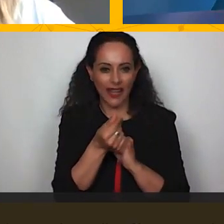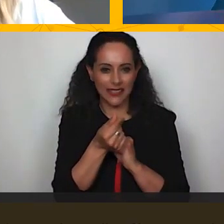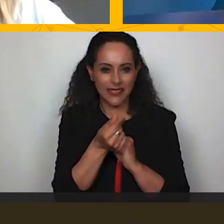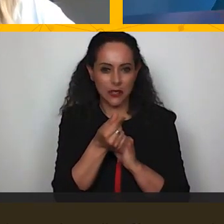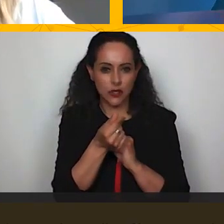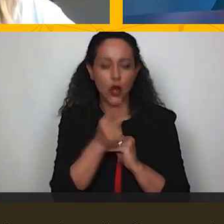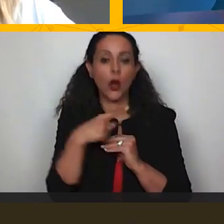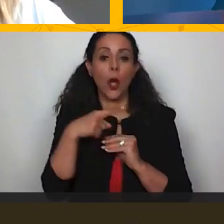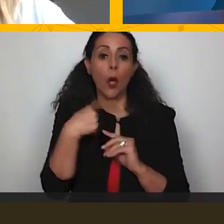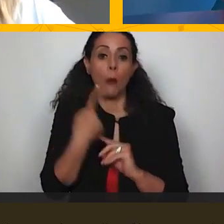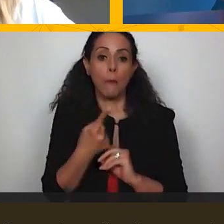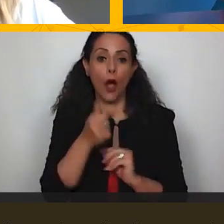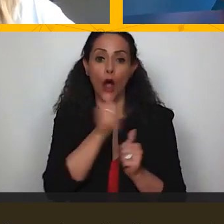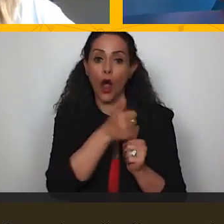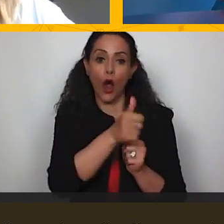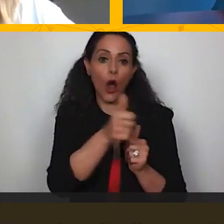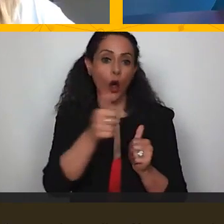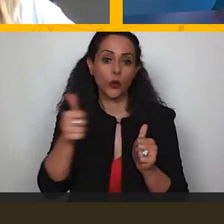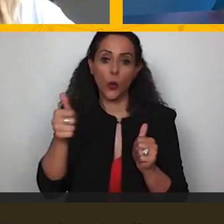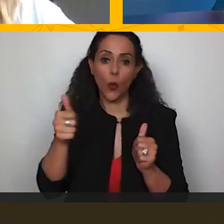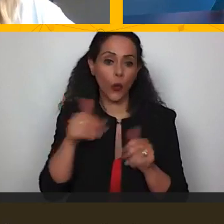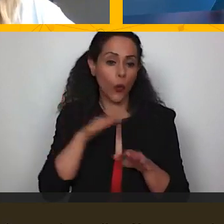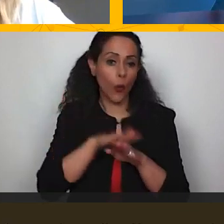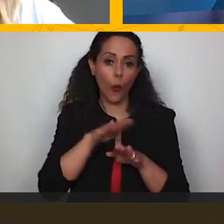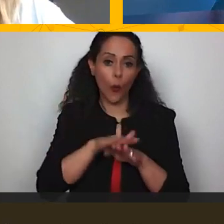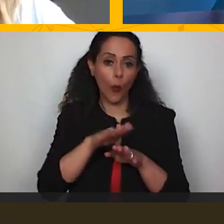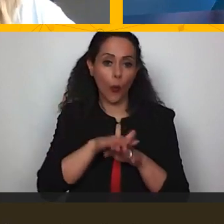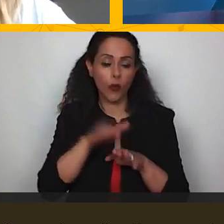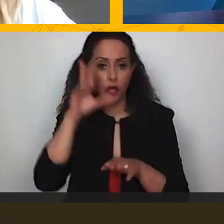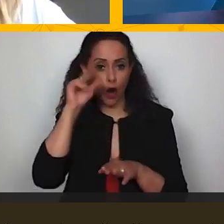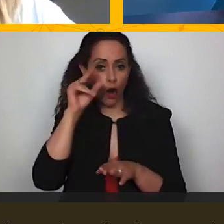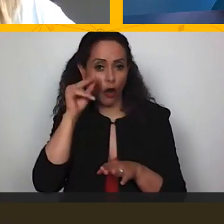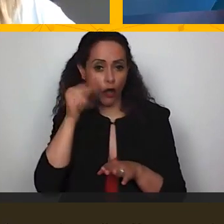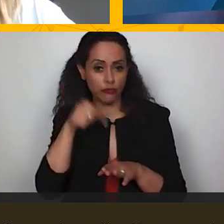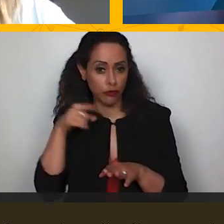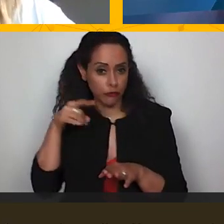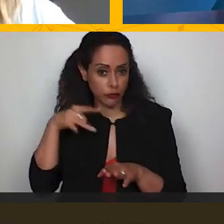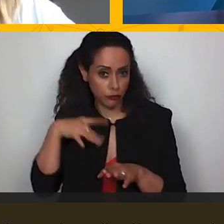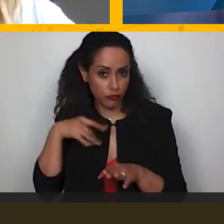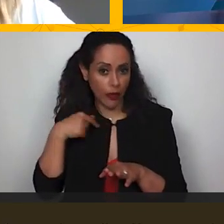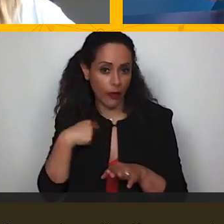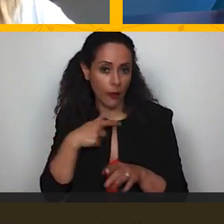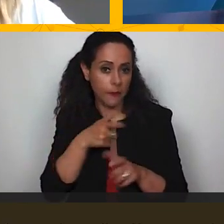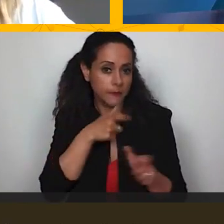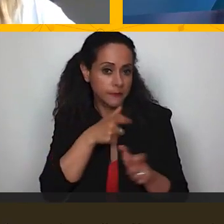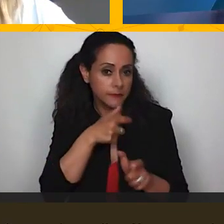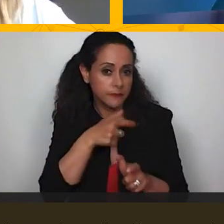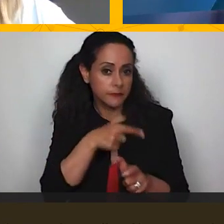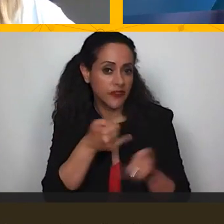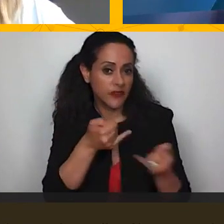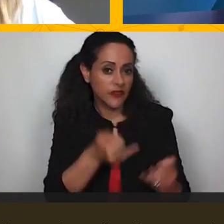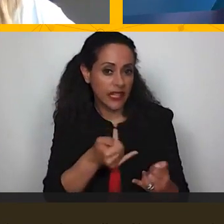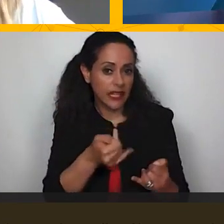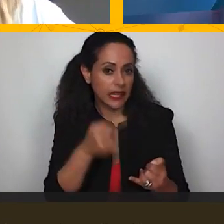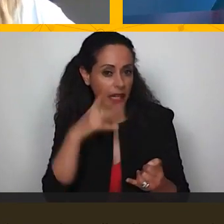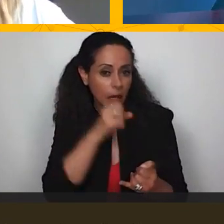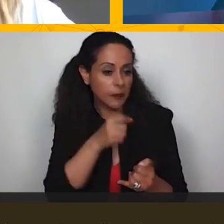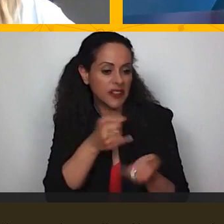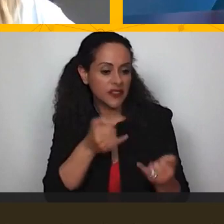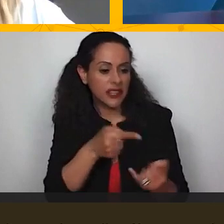ognuno utilizzerà queste conoscenze per parlare con i propri figli e capire in quali